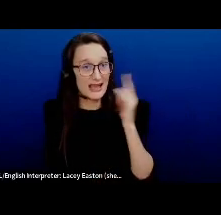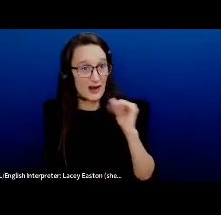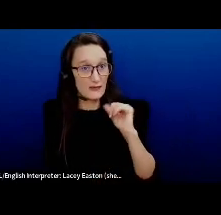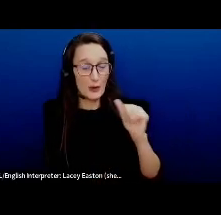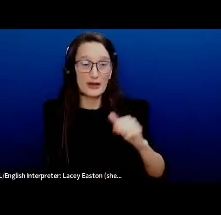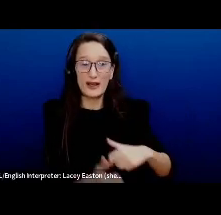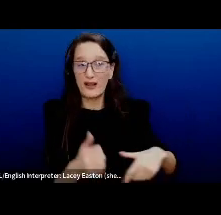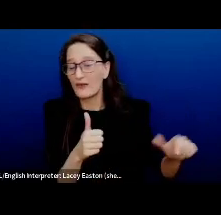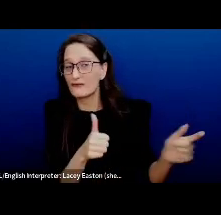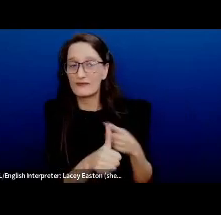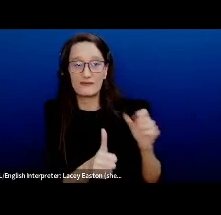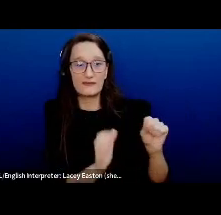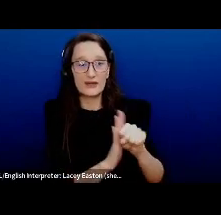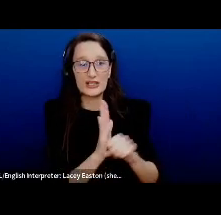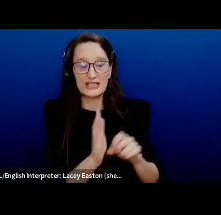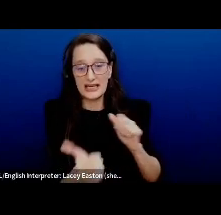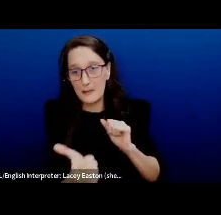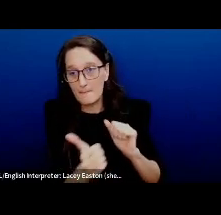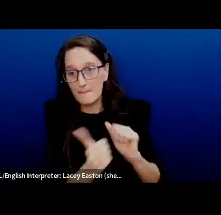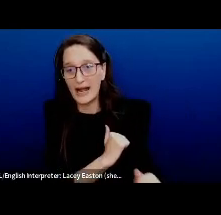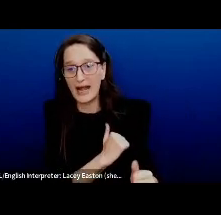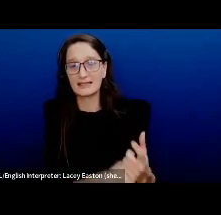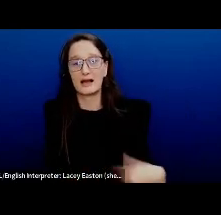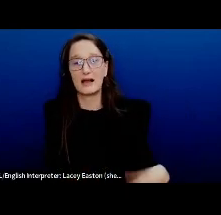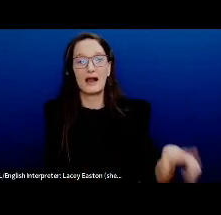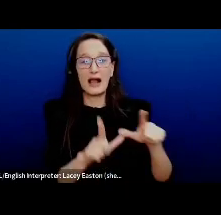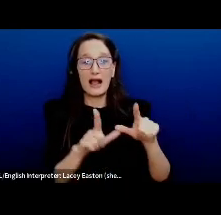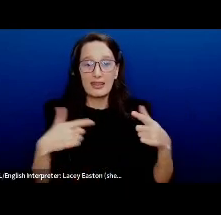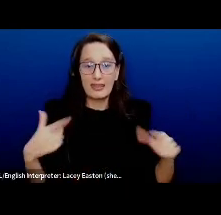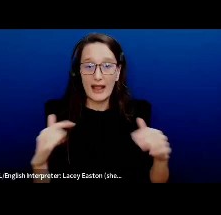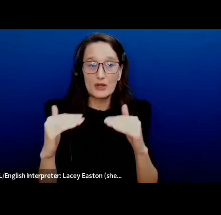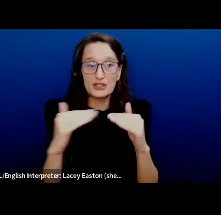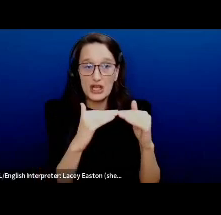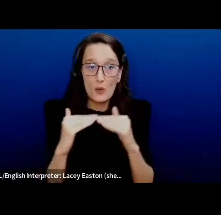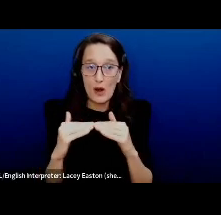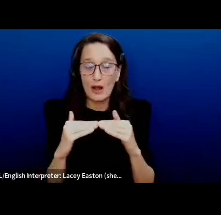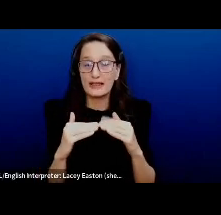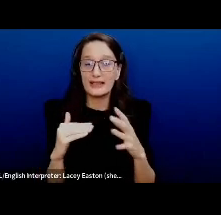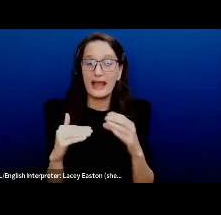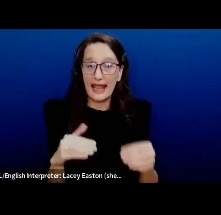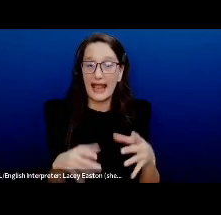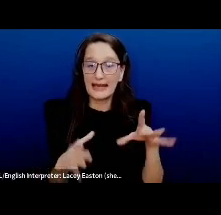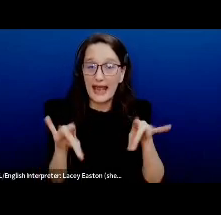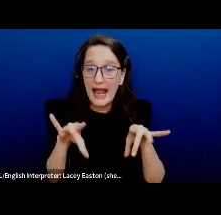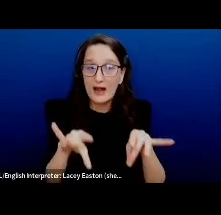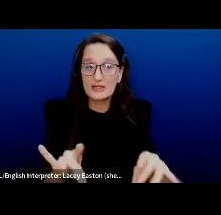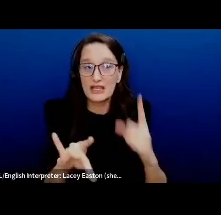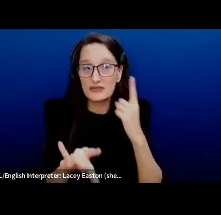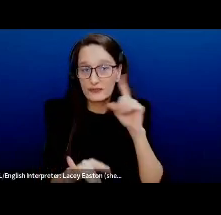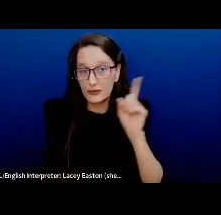ley de igualdad y adquisición del lenguaje para niños sordos, que prepara al kindergarten para el kindergarten. Esta ley exige que el Departamento de